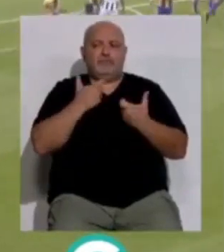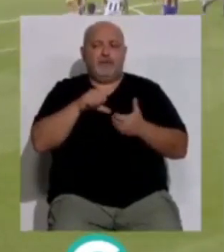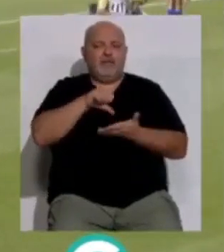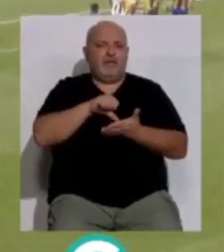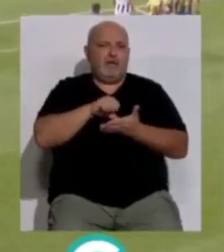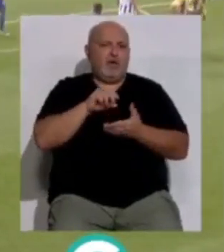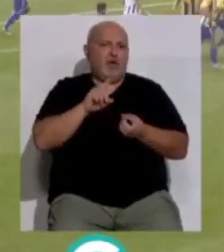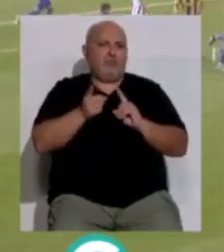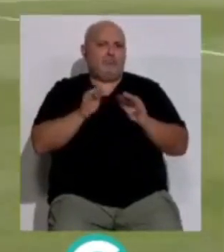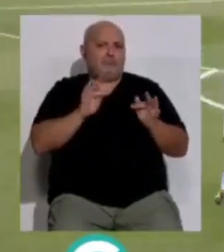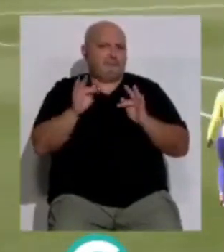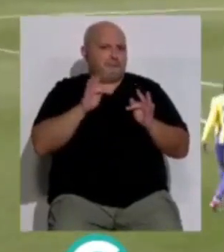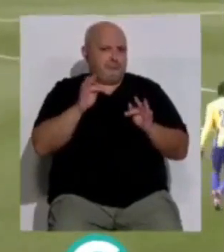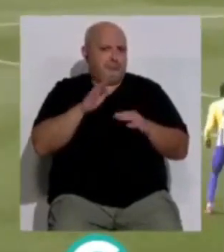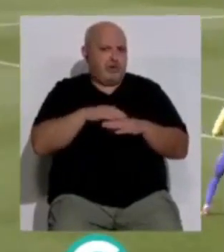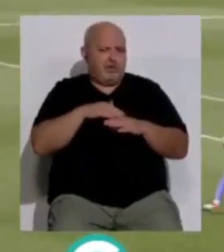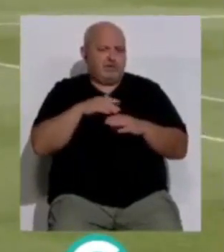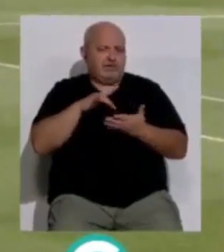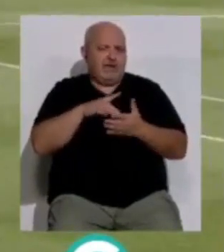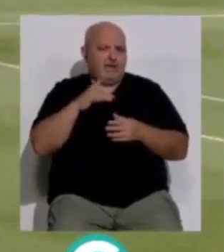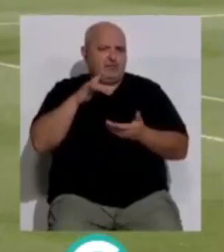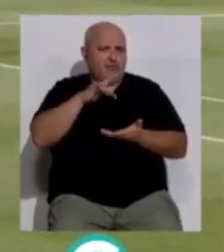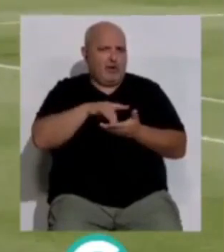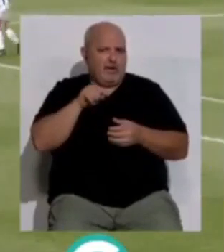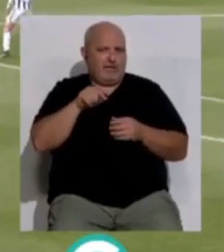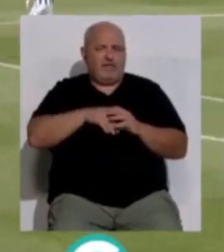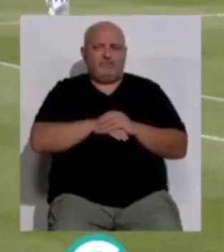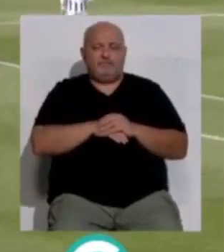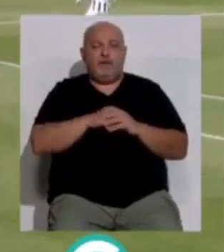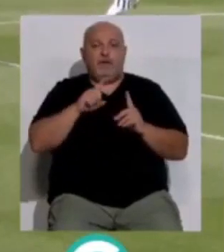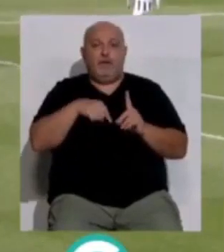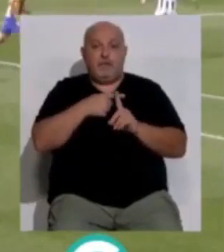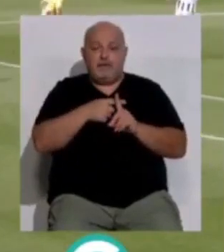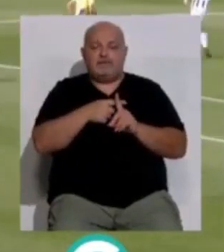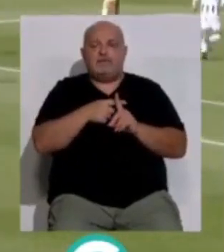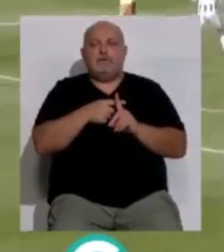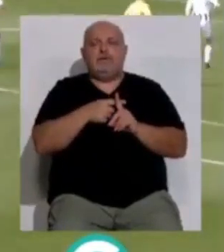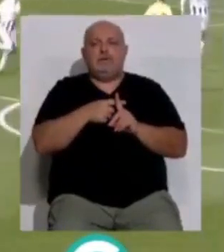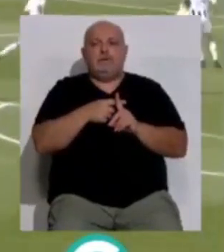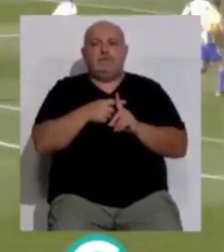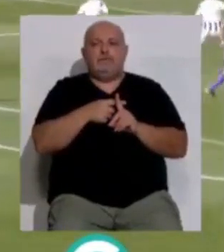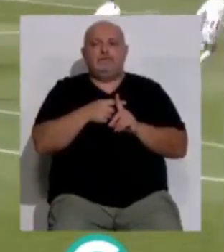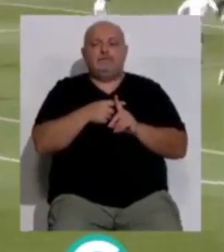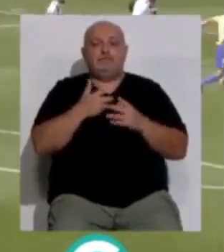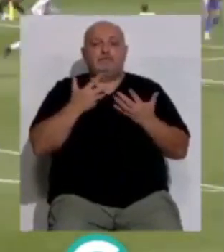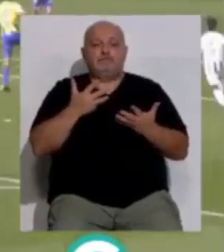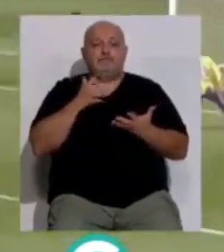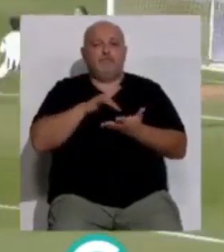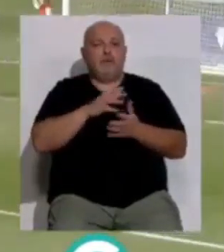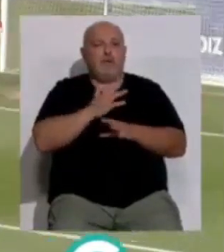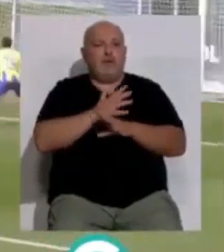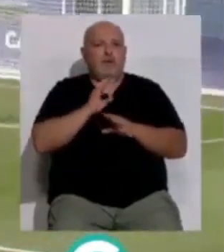como como lateral porque ya juego como lateral y además cuando se llevan jugadores de la cantera